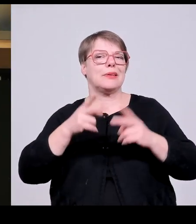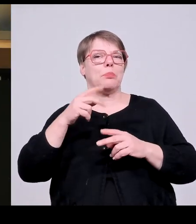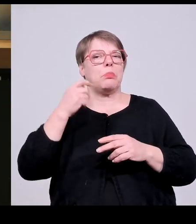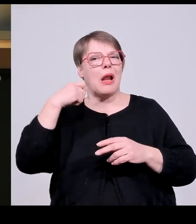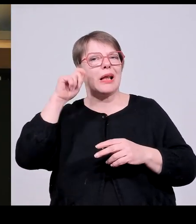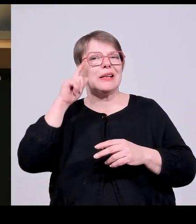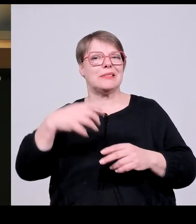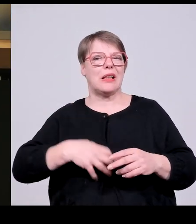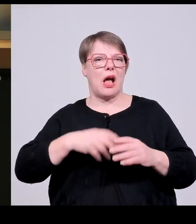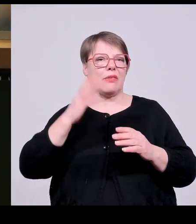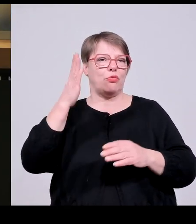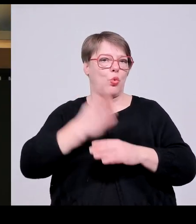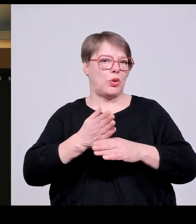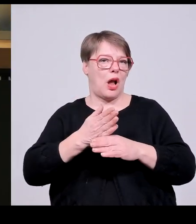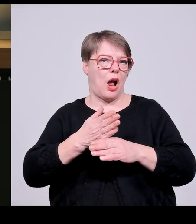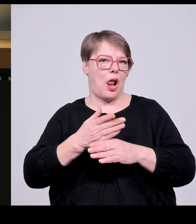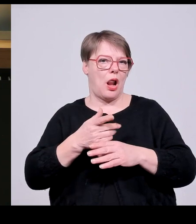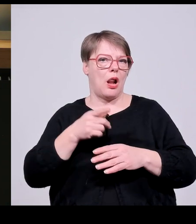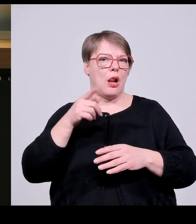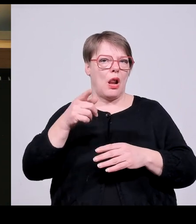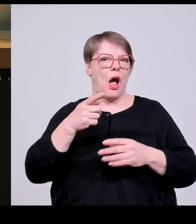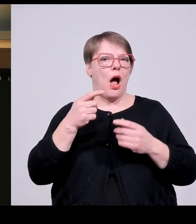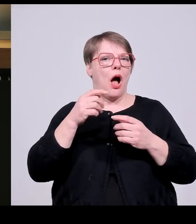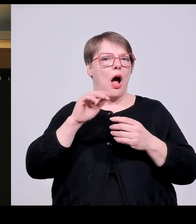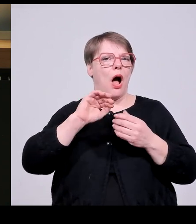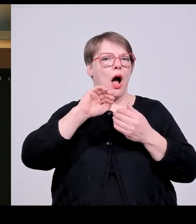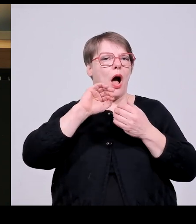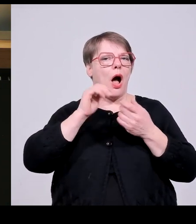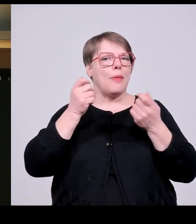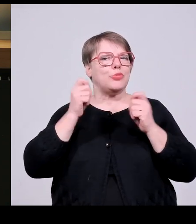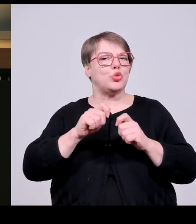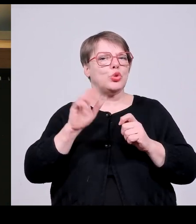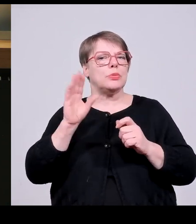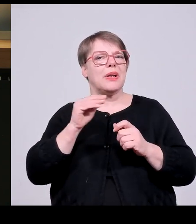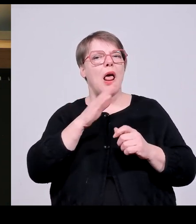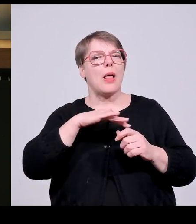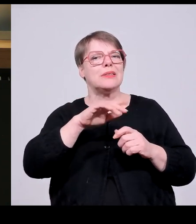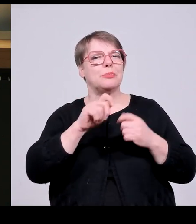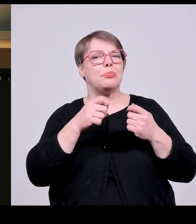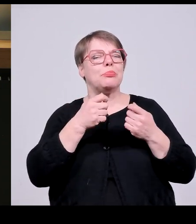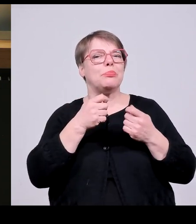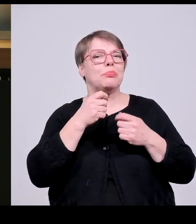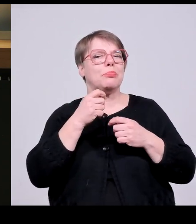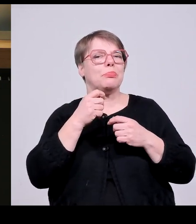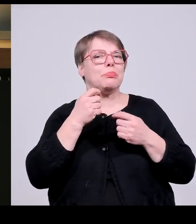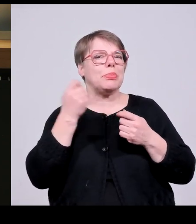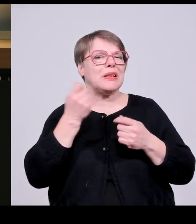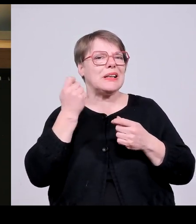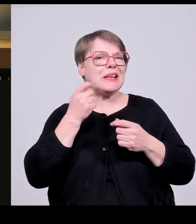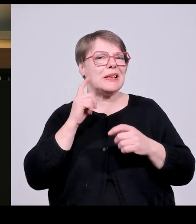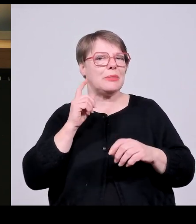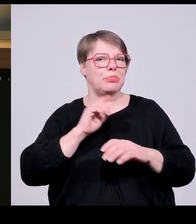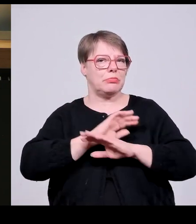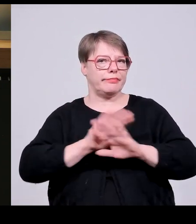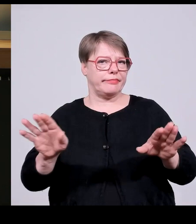die Gasag zu vergeben ist. Offenbar dachte der Senat, dass er die Gasag für ein sehr kleines Geld bekommen könnte, wenn das Unternehmen keine